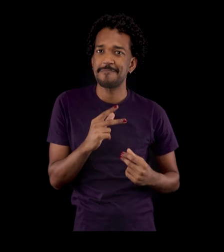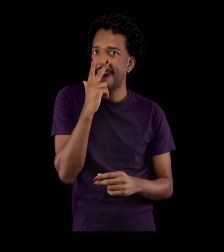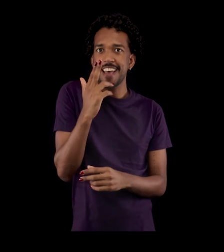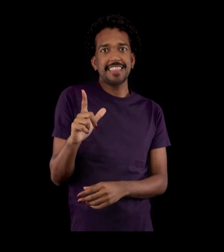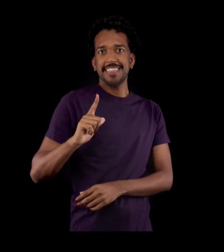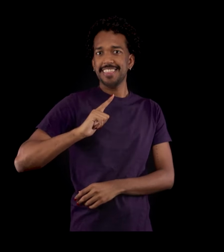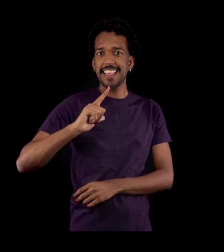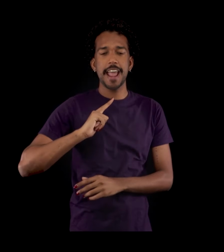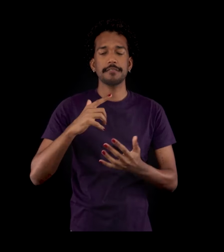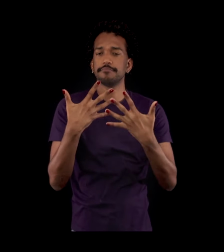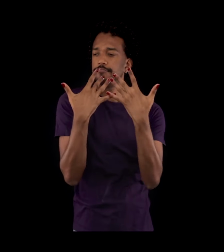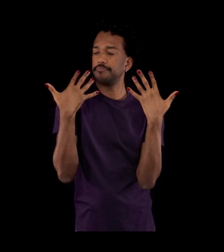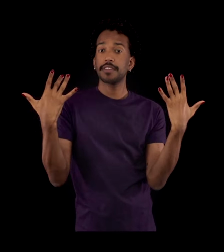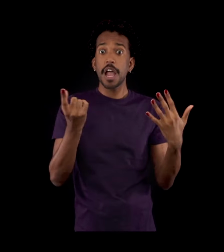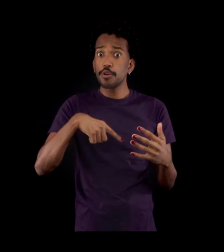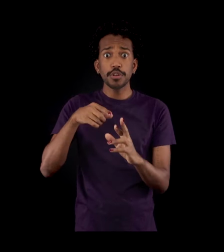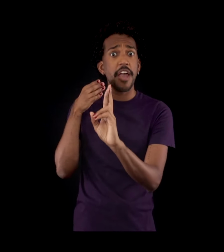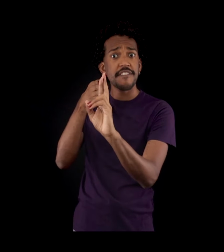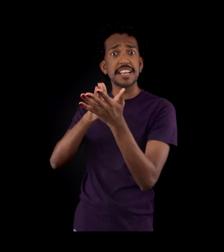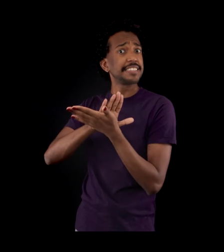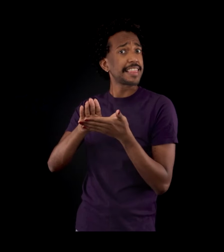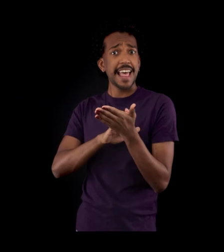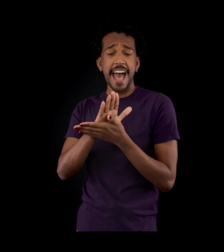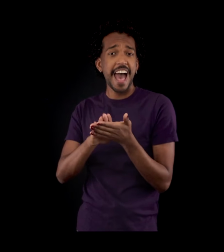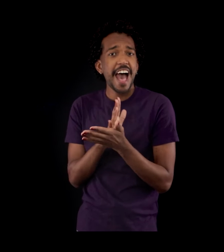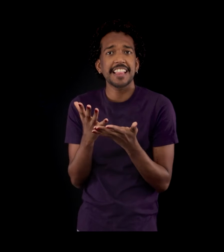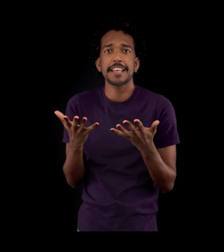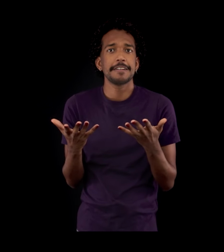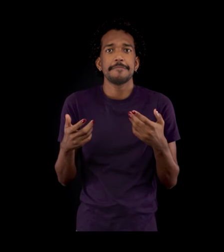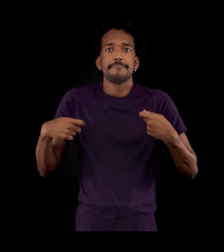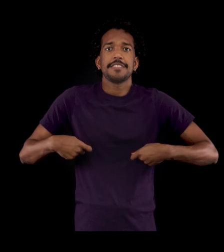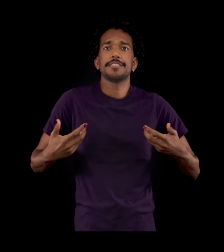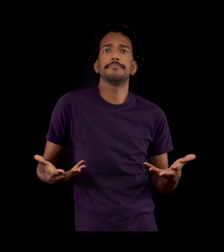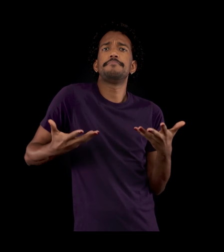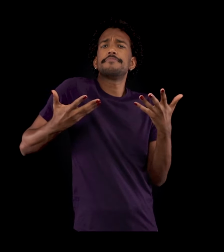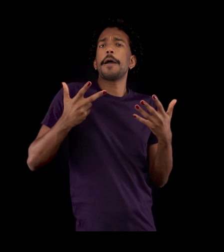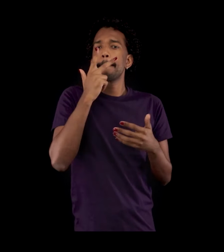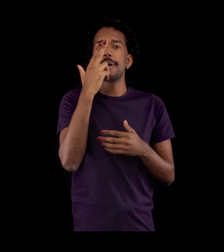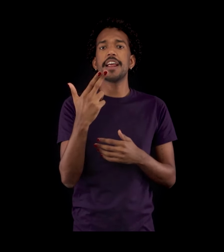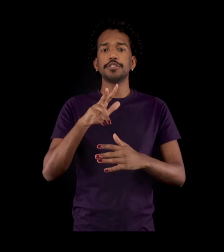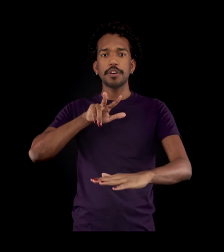E tem que ter todo esse savoir faire, que eu não tinha nem referência, para mim era interpretar.